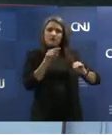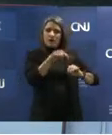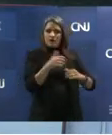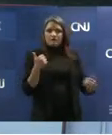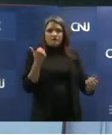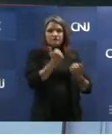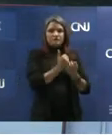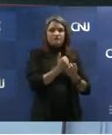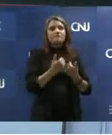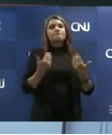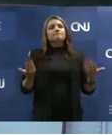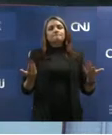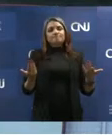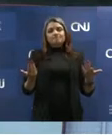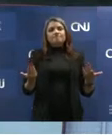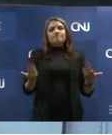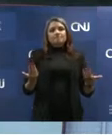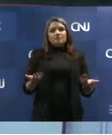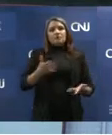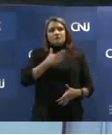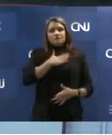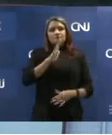este é o meu voto.